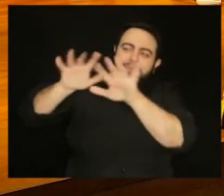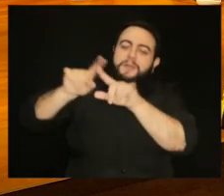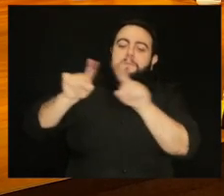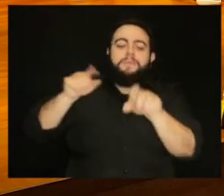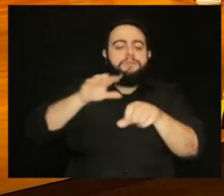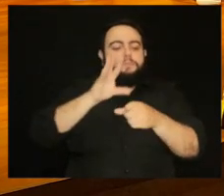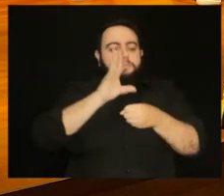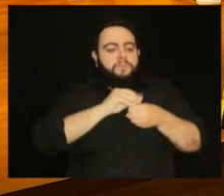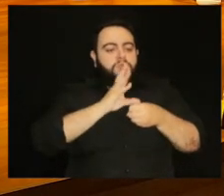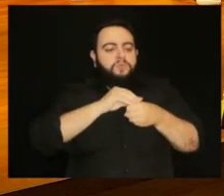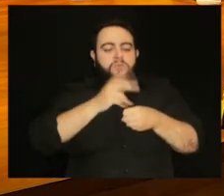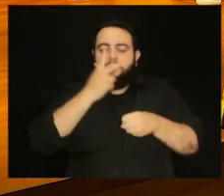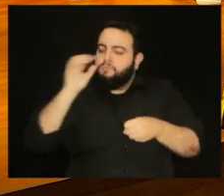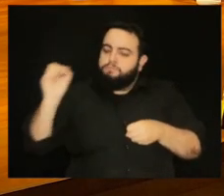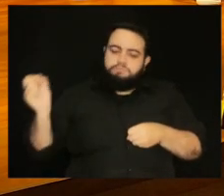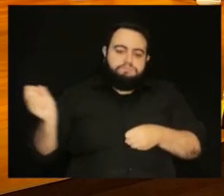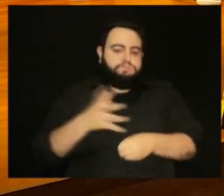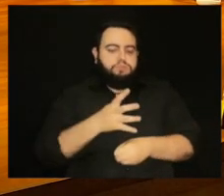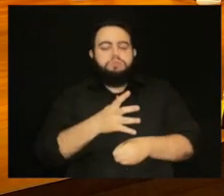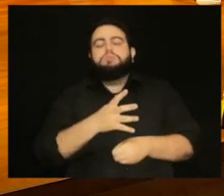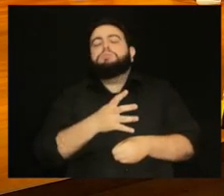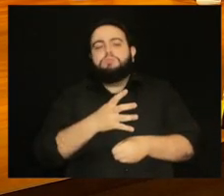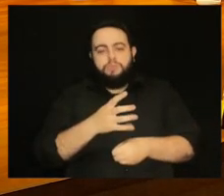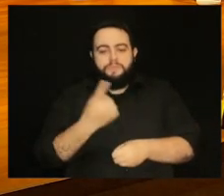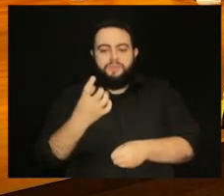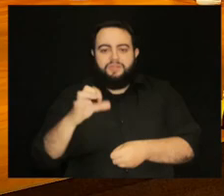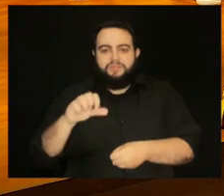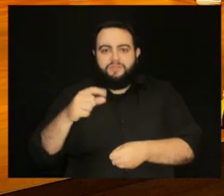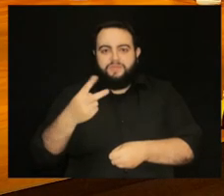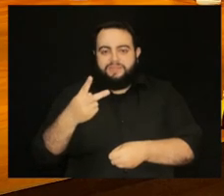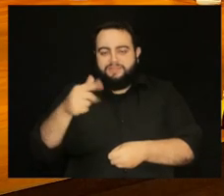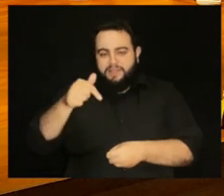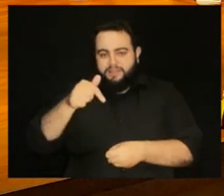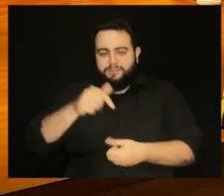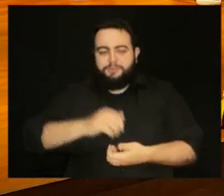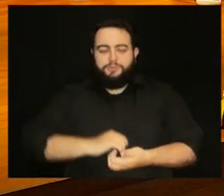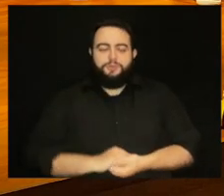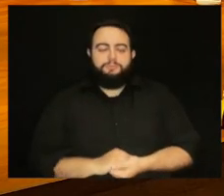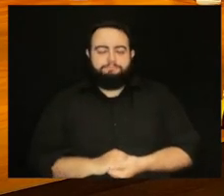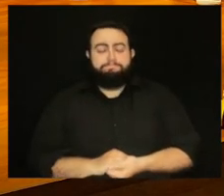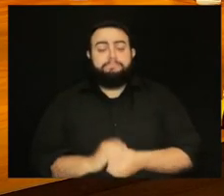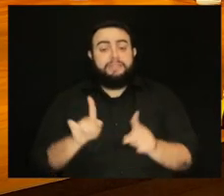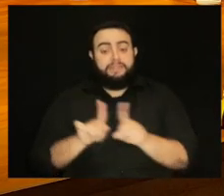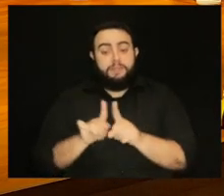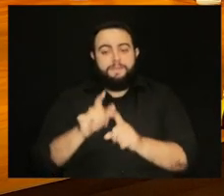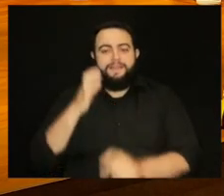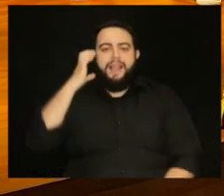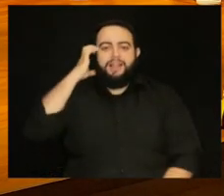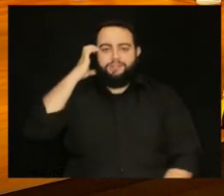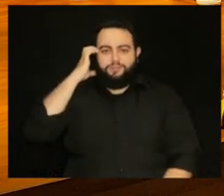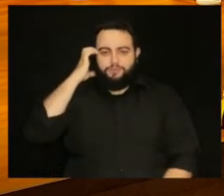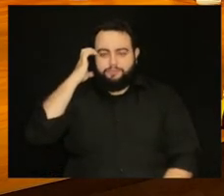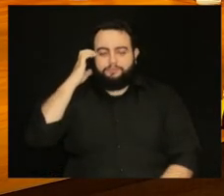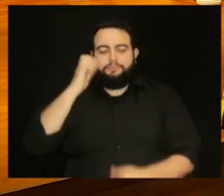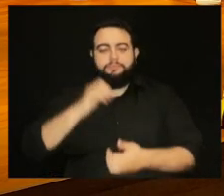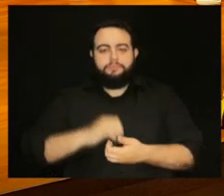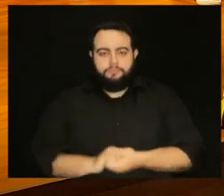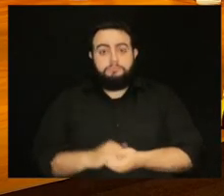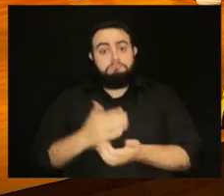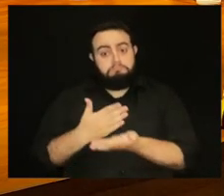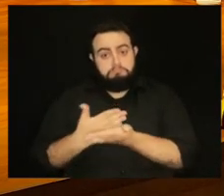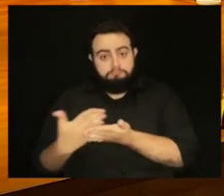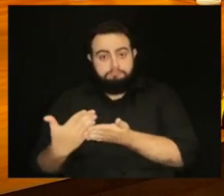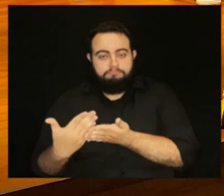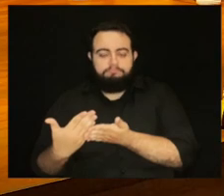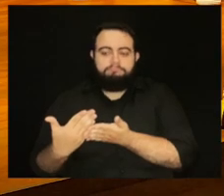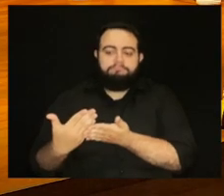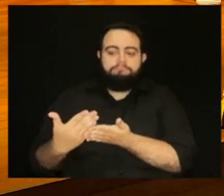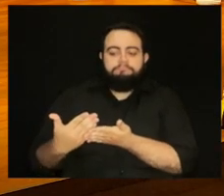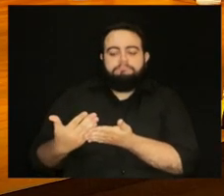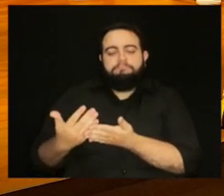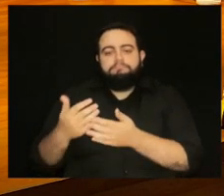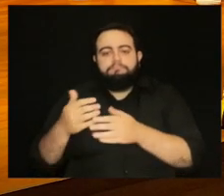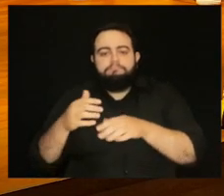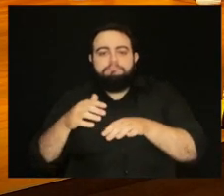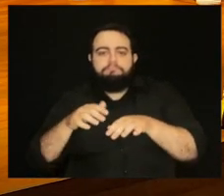isso a partir de 1927. E além disso o rádio. Então começa a dar uma balançada no coreto do que